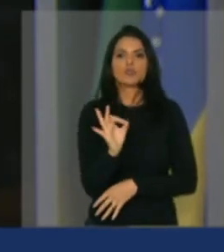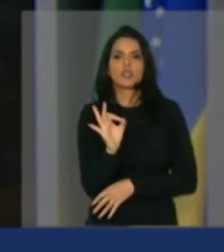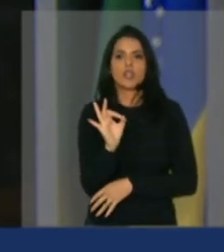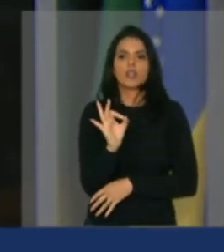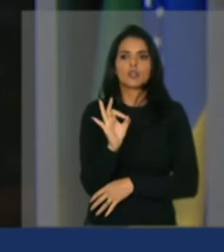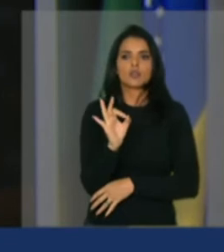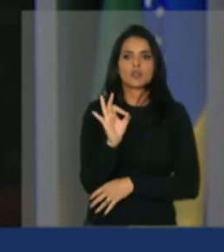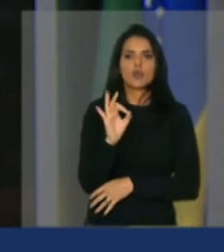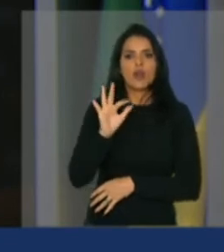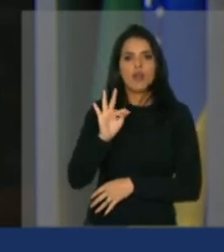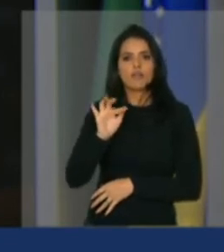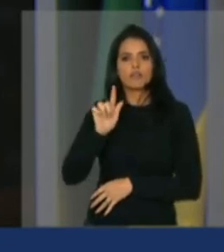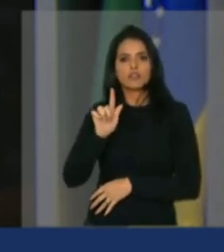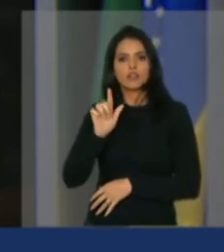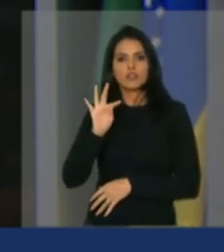POR CENTO DO FGTS. ESPERA LÁ ! ALTO LÁ , ISSO NÃO VAI DAR